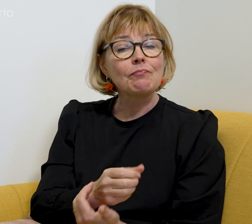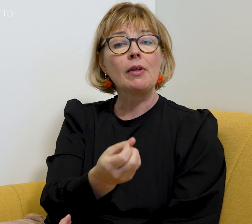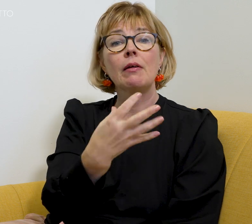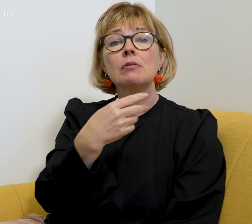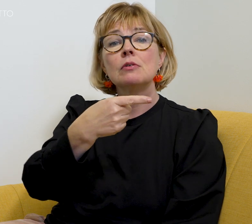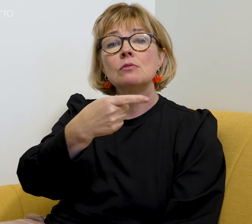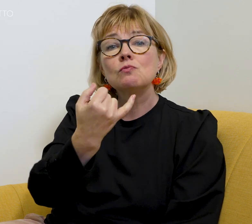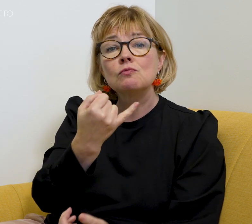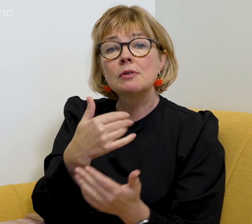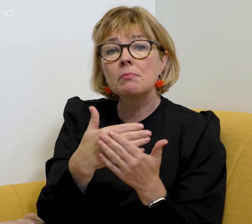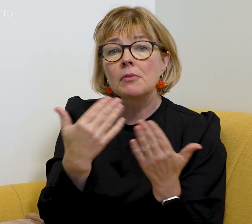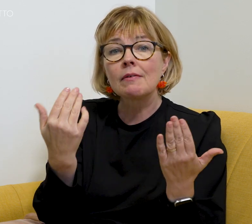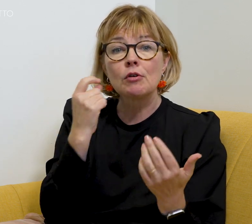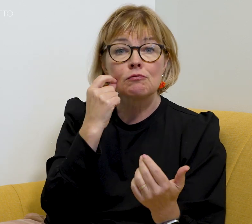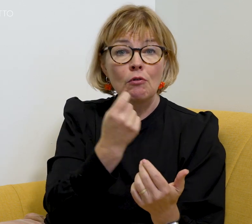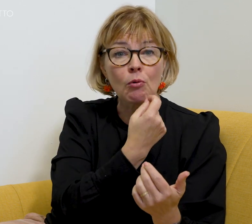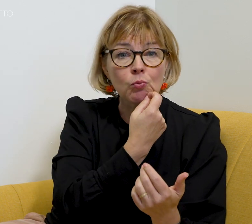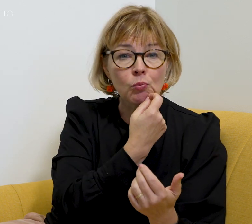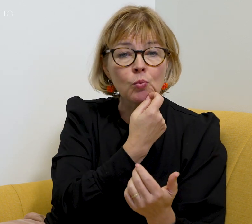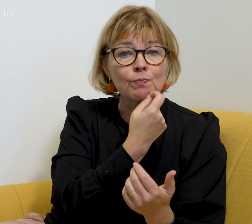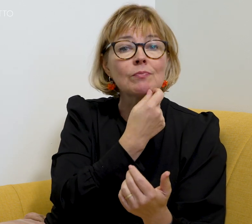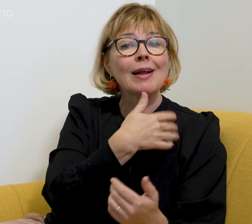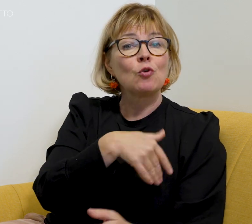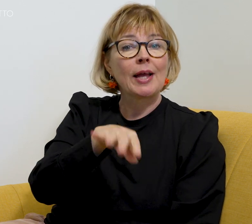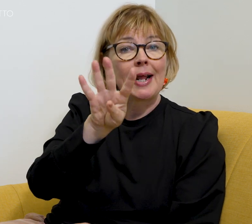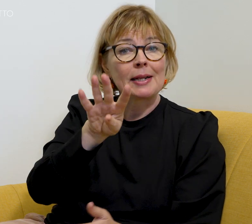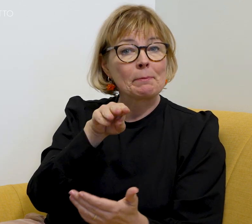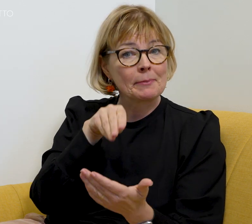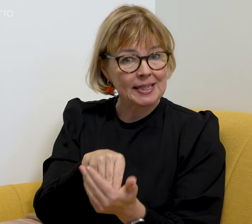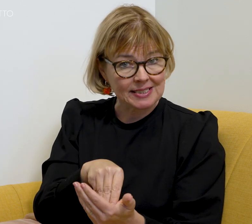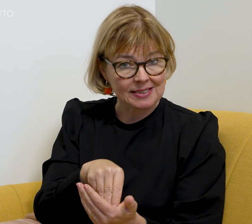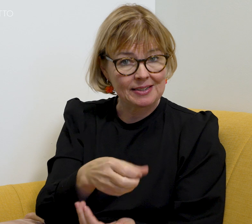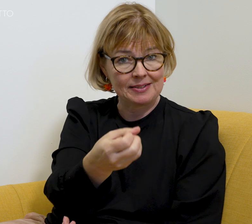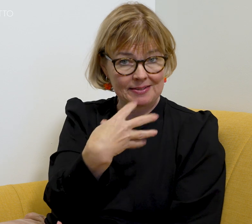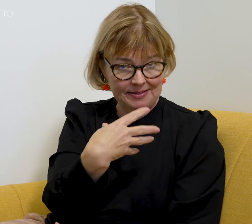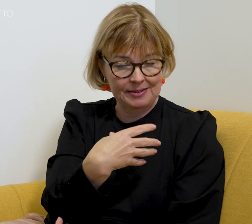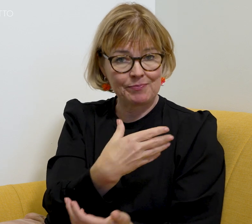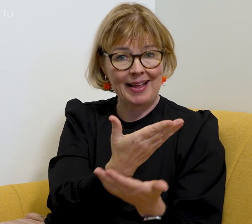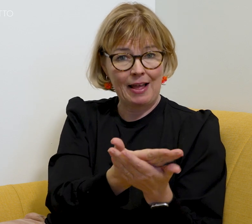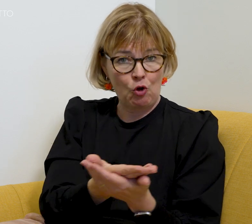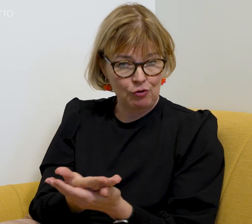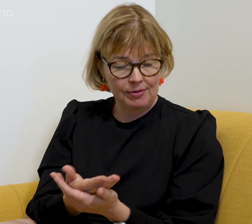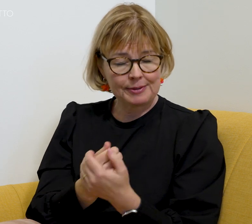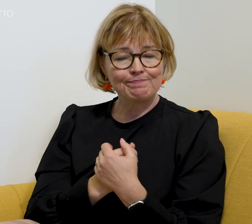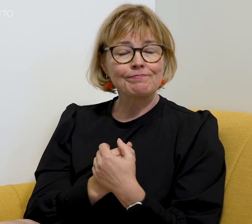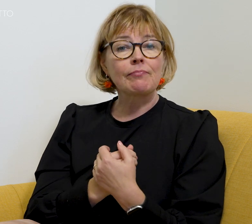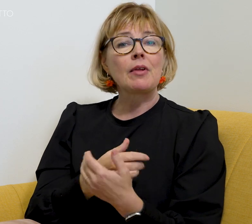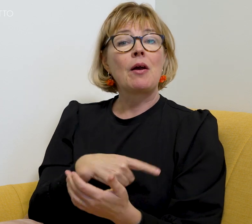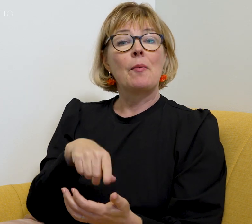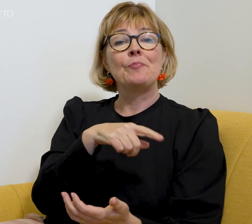Lähetä ehdotuksesi 16. joulukuuta klo 16 mennessä.